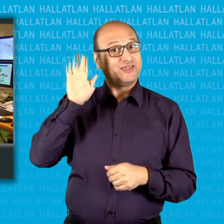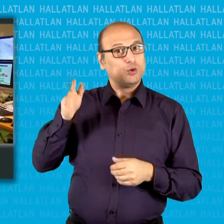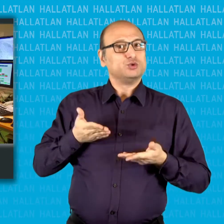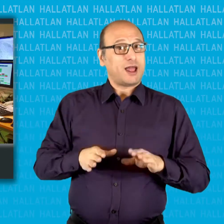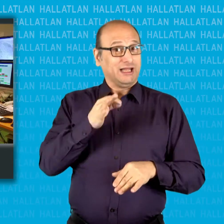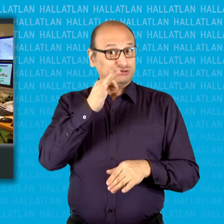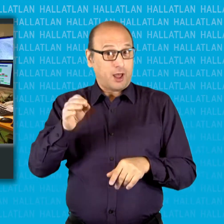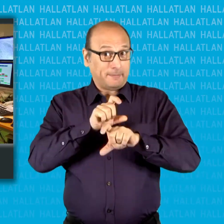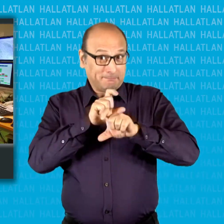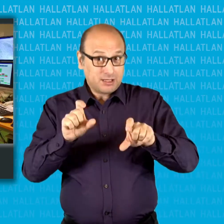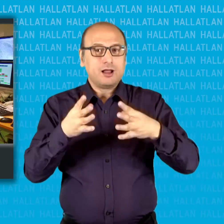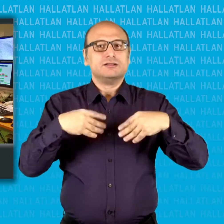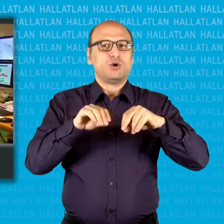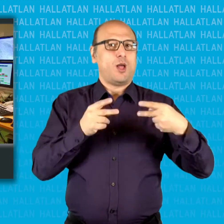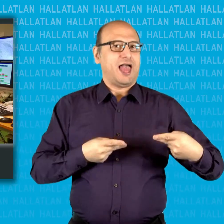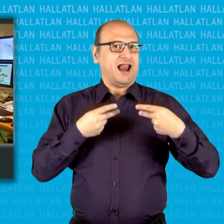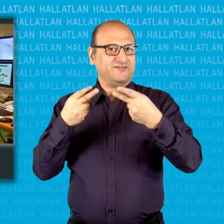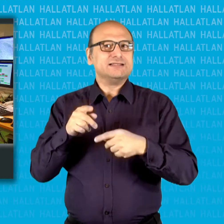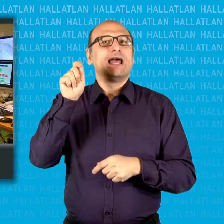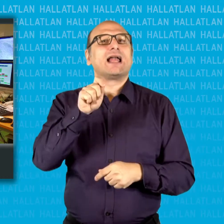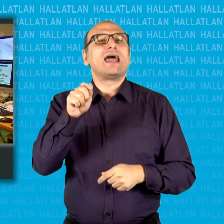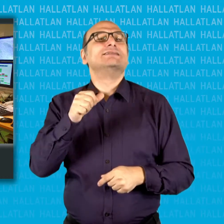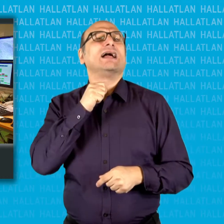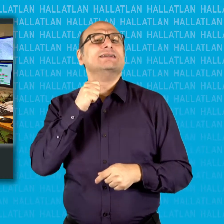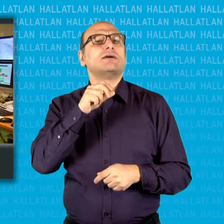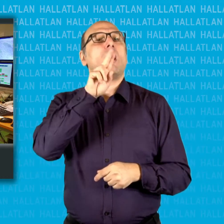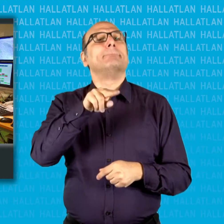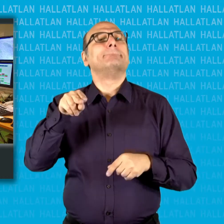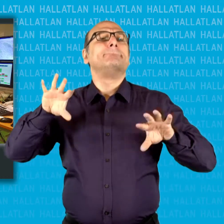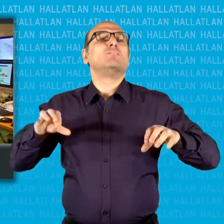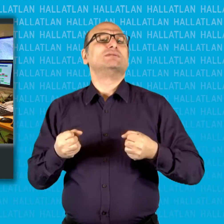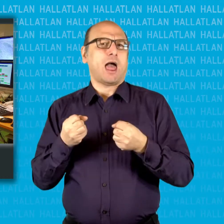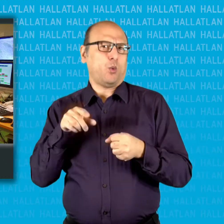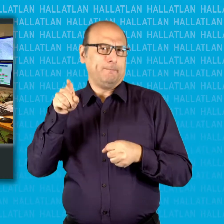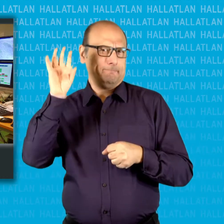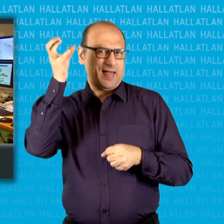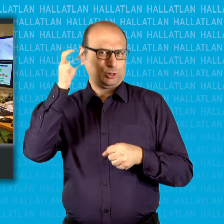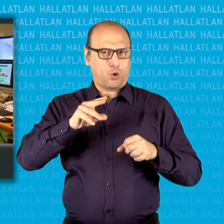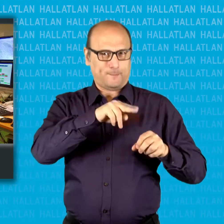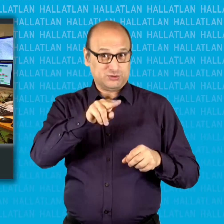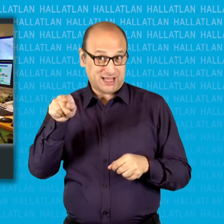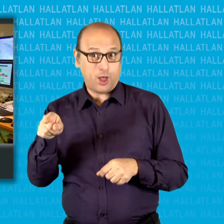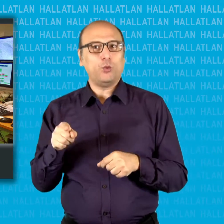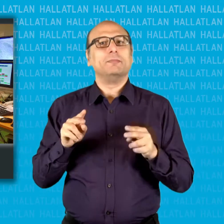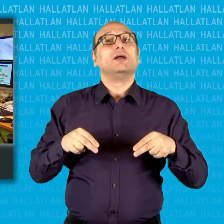Gergelyt a születésnapja alkalmából szülei először a Kresz Géza Mentőmúzeumba vitték el,